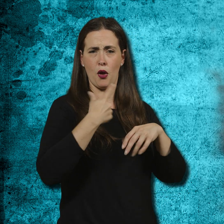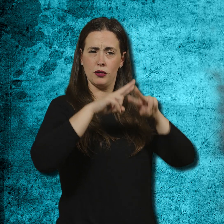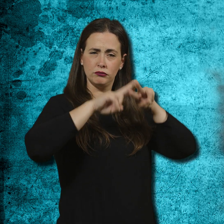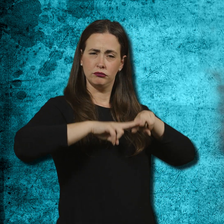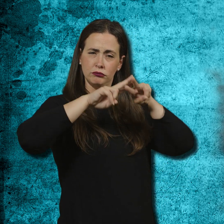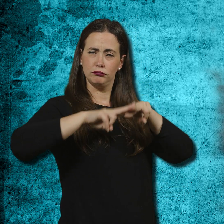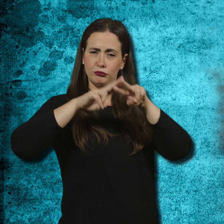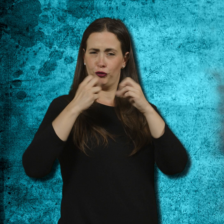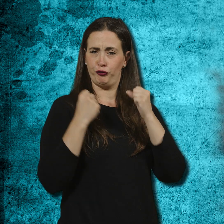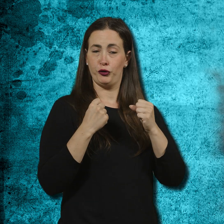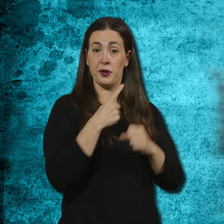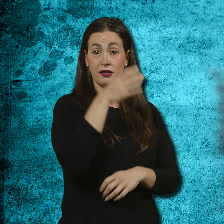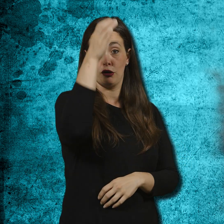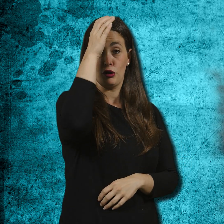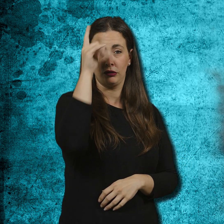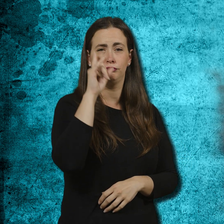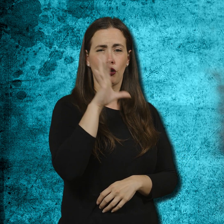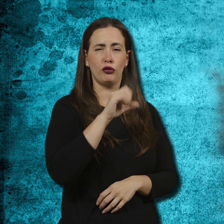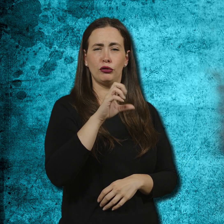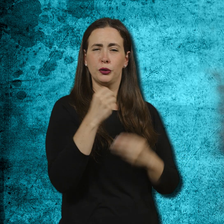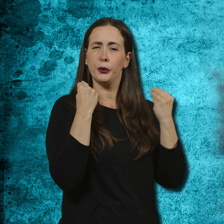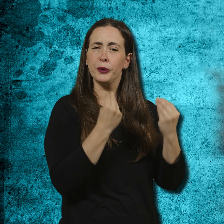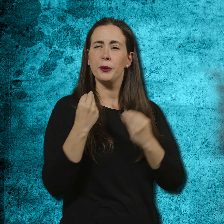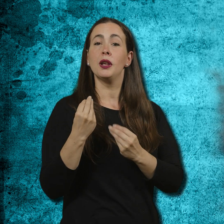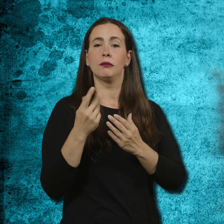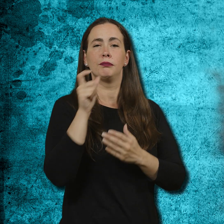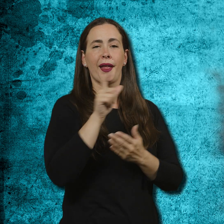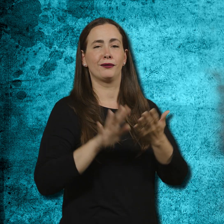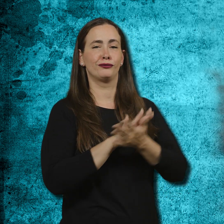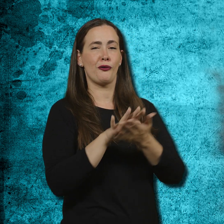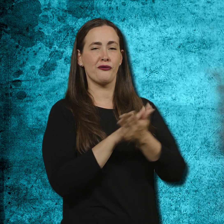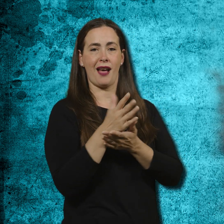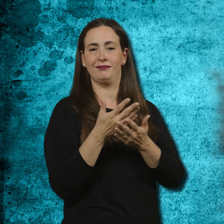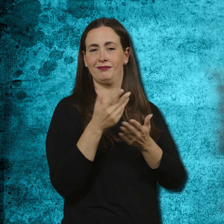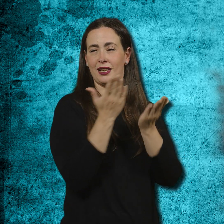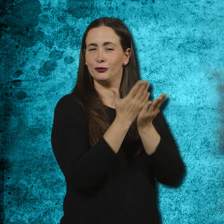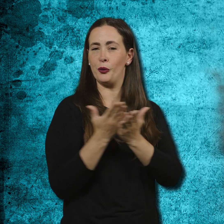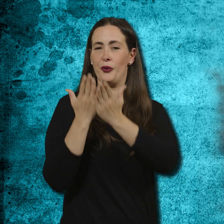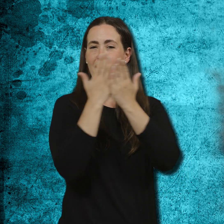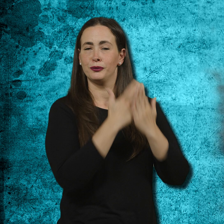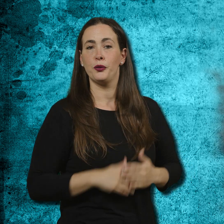Fruit també dels seus bons dots com a observador, Clotet es va fixar bé en com signaven les persones sordes.